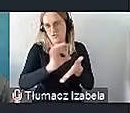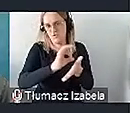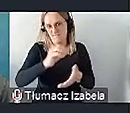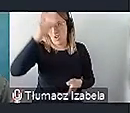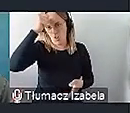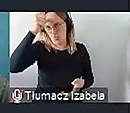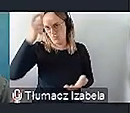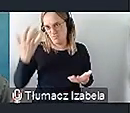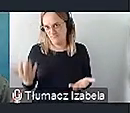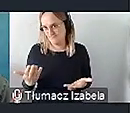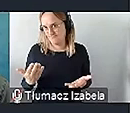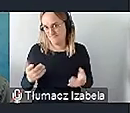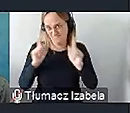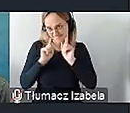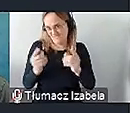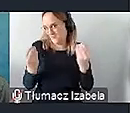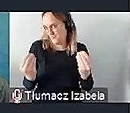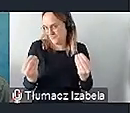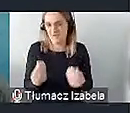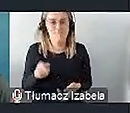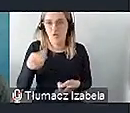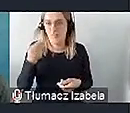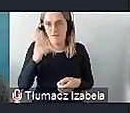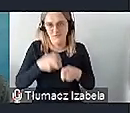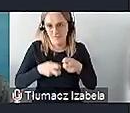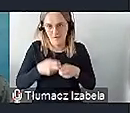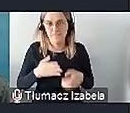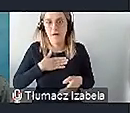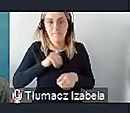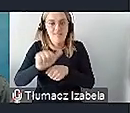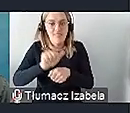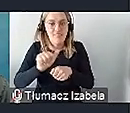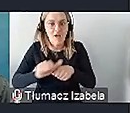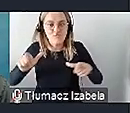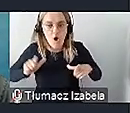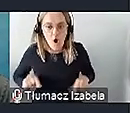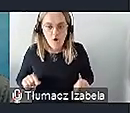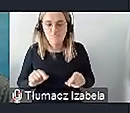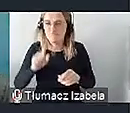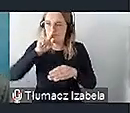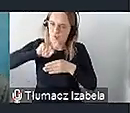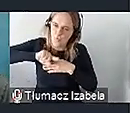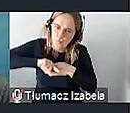Więc to nie powinno stanowić kłopotu. Mamy 11 osób, które są głęboko zainteresowane rysowaniem